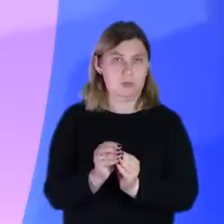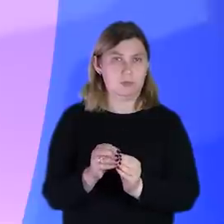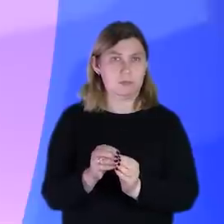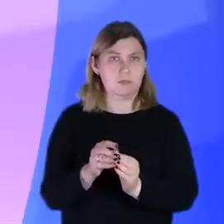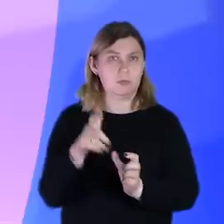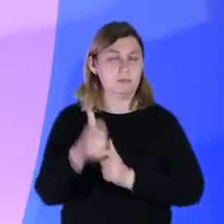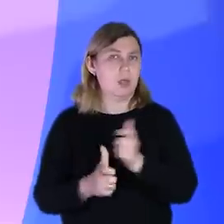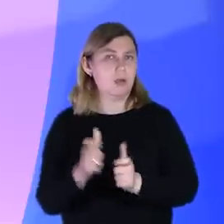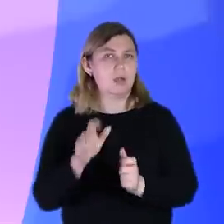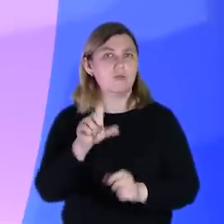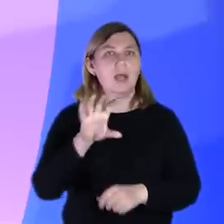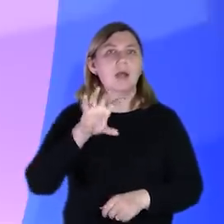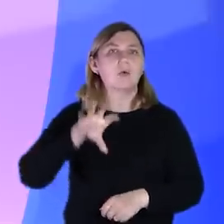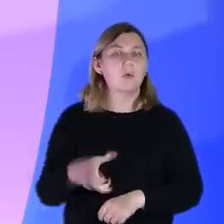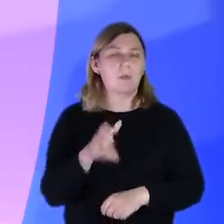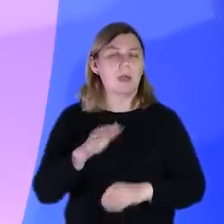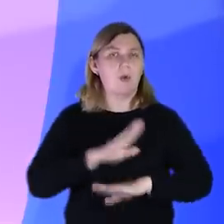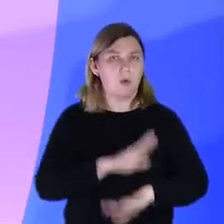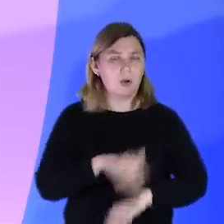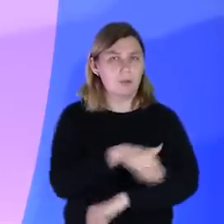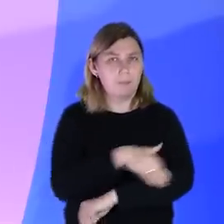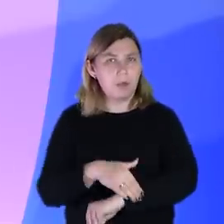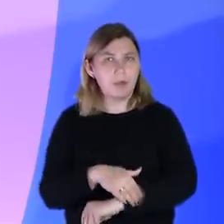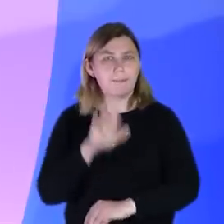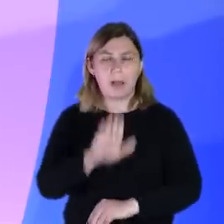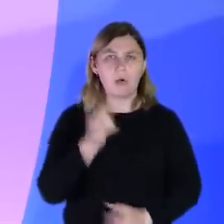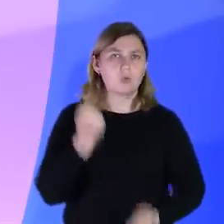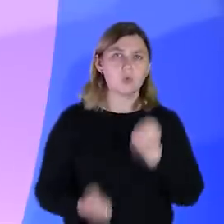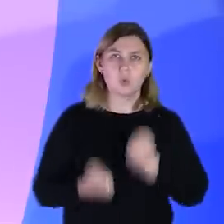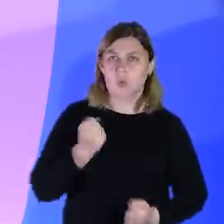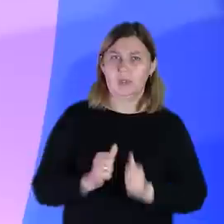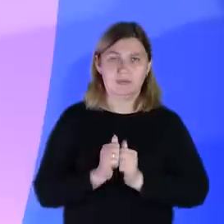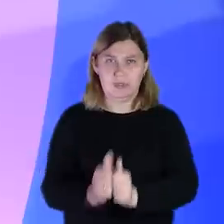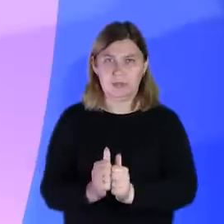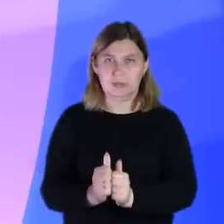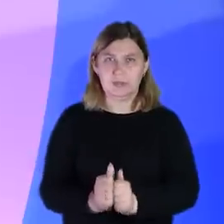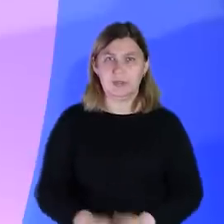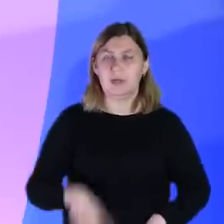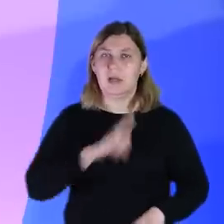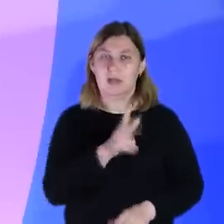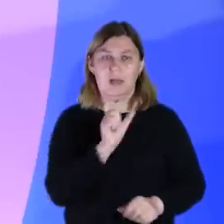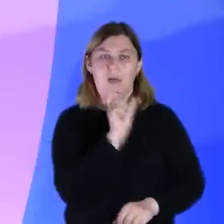że Korpus Ochrony Pogranicza miał skomplikowane zadanie, bo na każdym odcinku